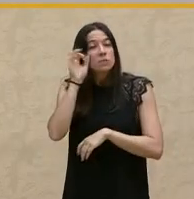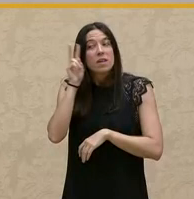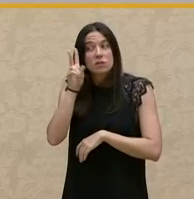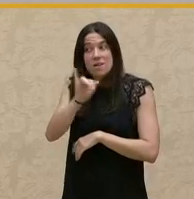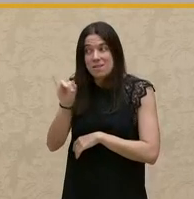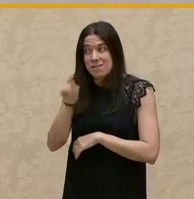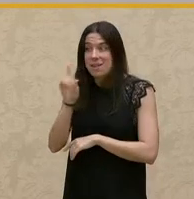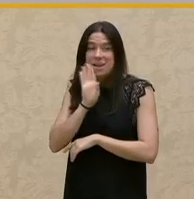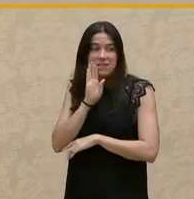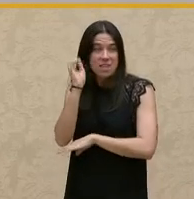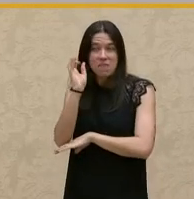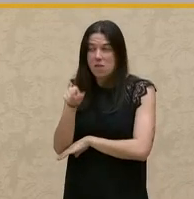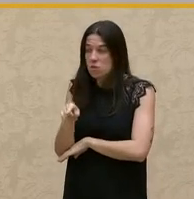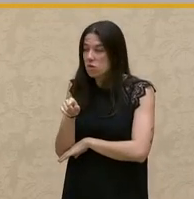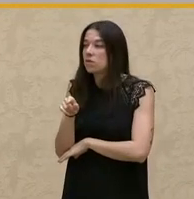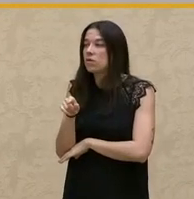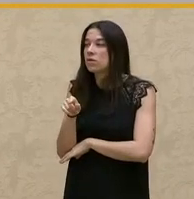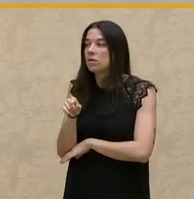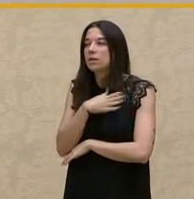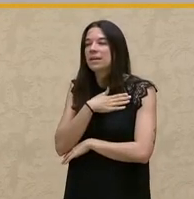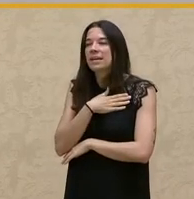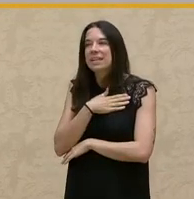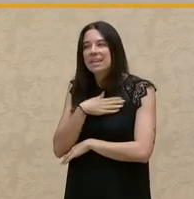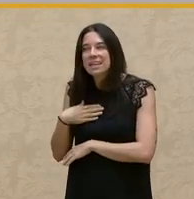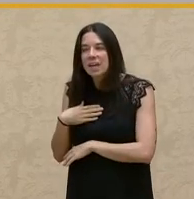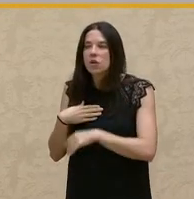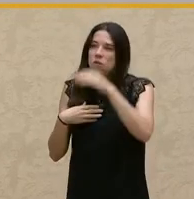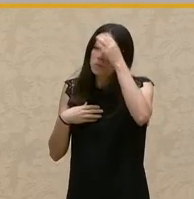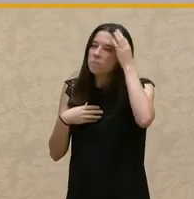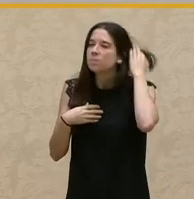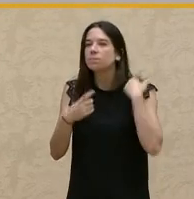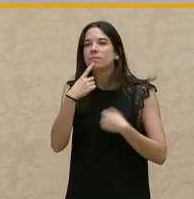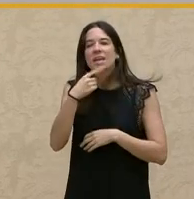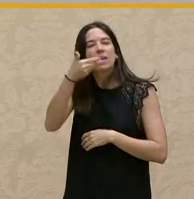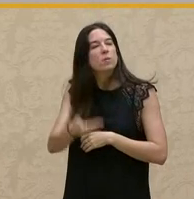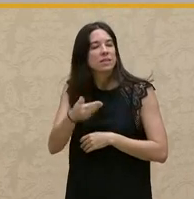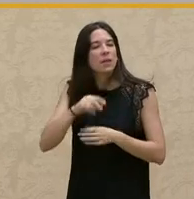hablado aquí les quiero recordar la importancia del diagnóstico genético. Ya sé que en España